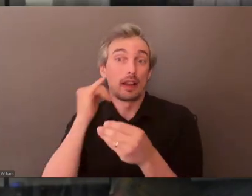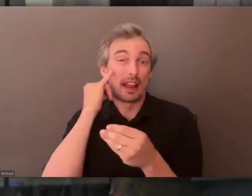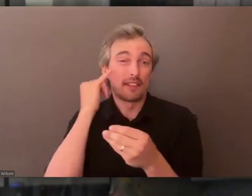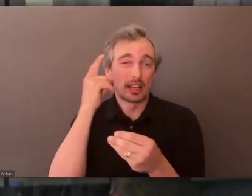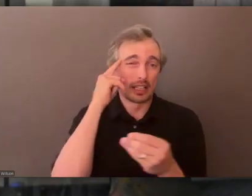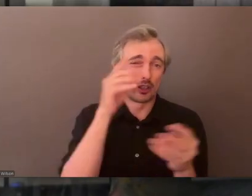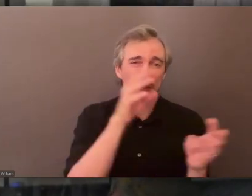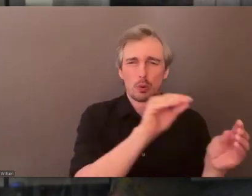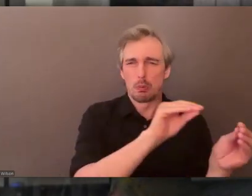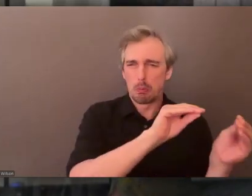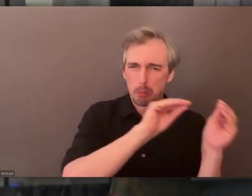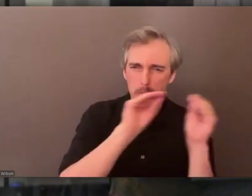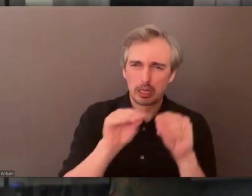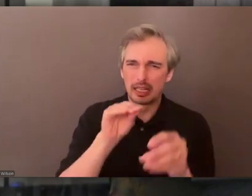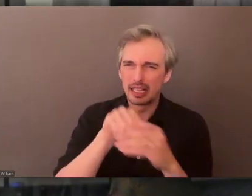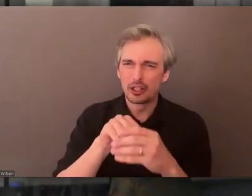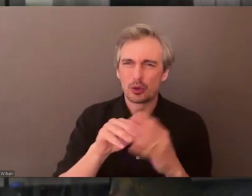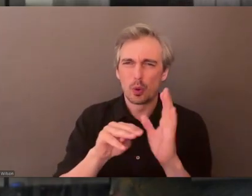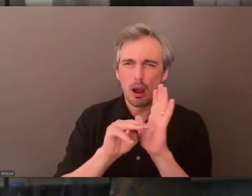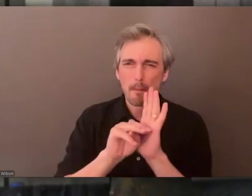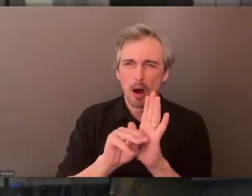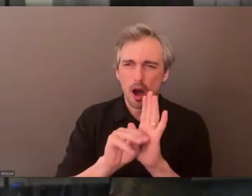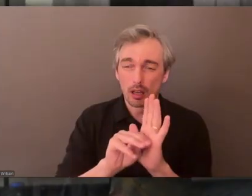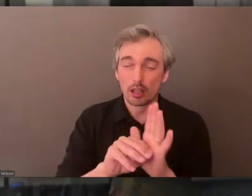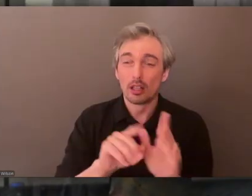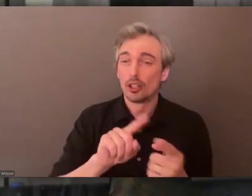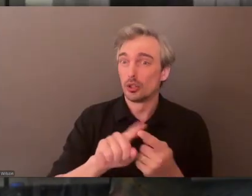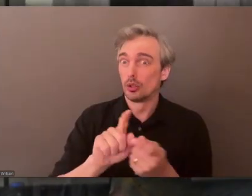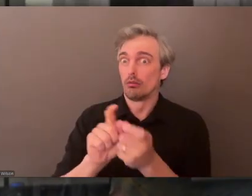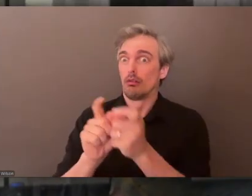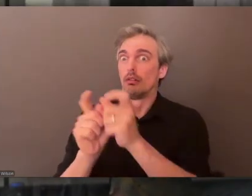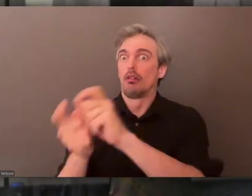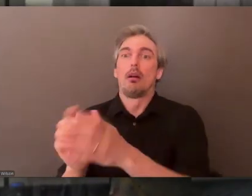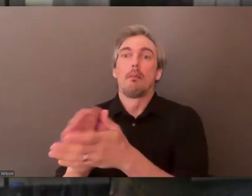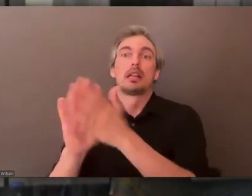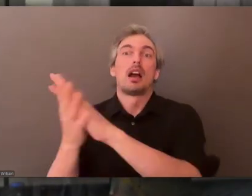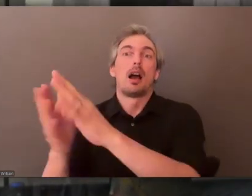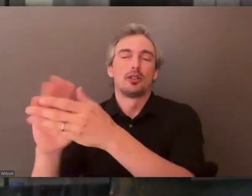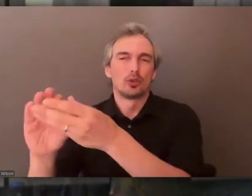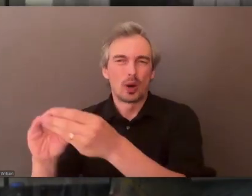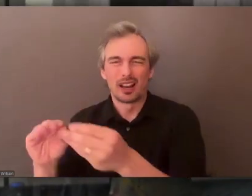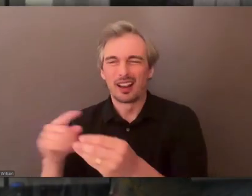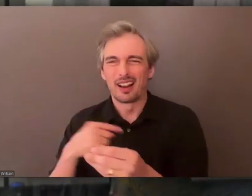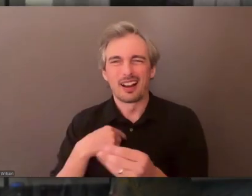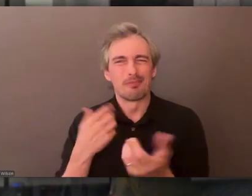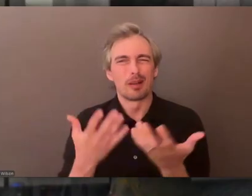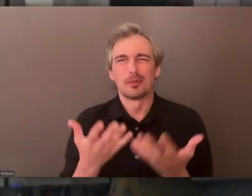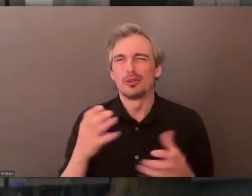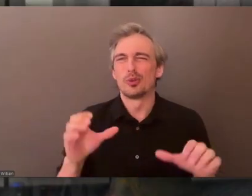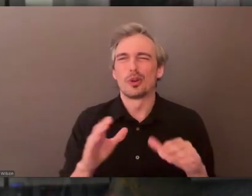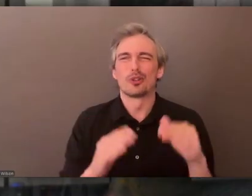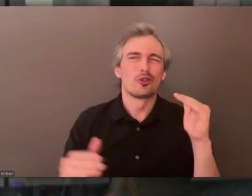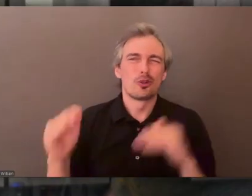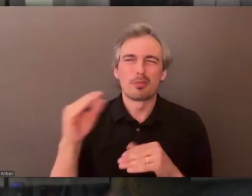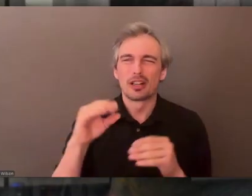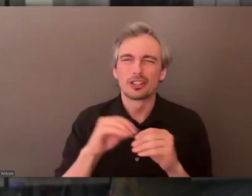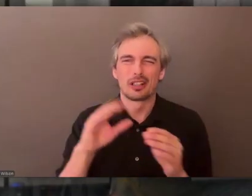多くの場合、経営陣には数分しかありません。 だから、非常に短時間で何かを伝えようとしているのかもしれません。